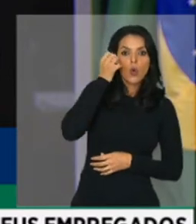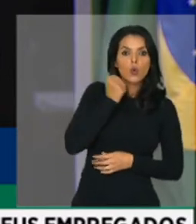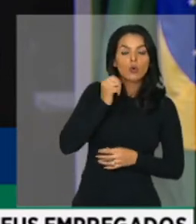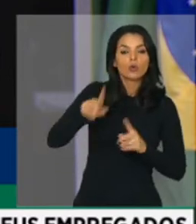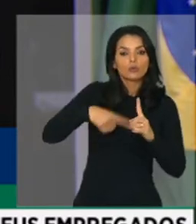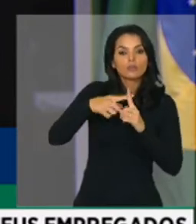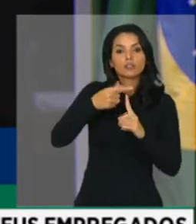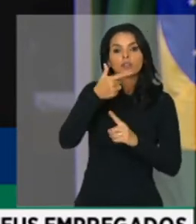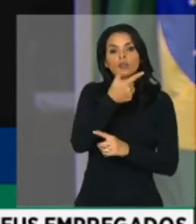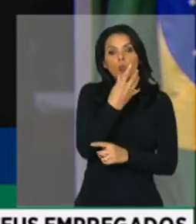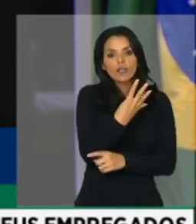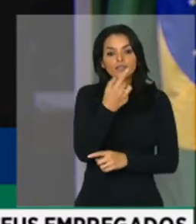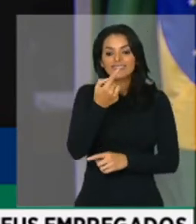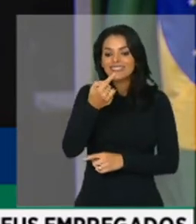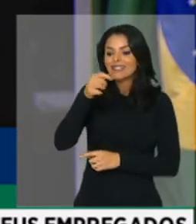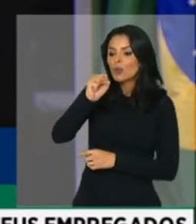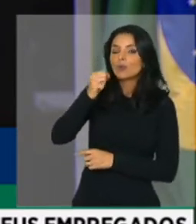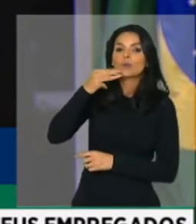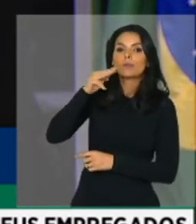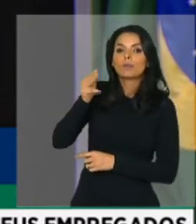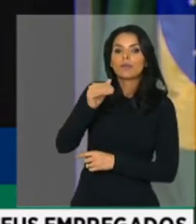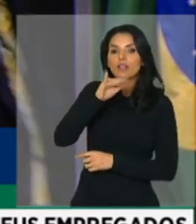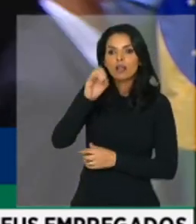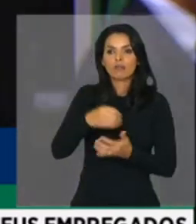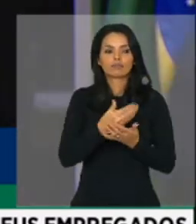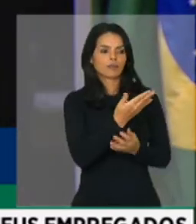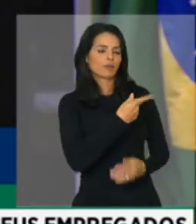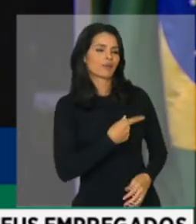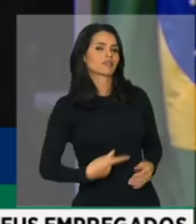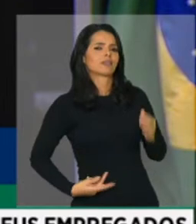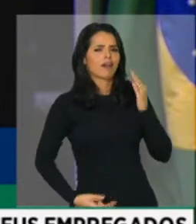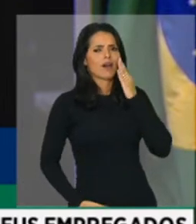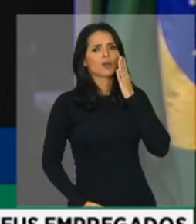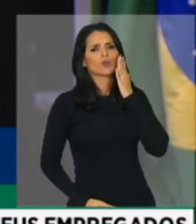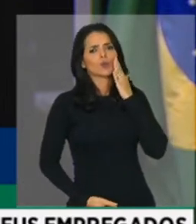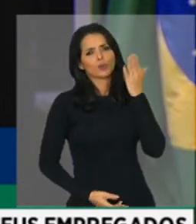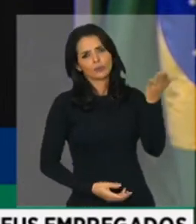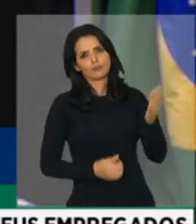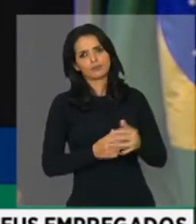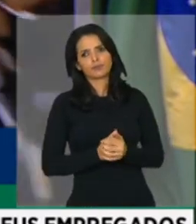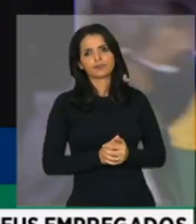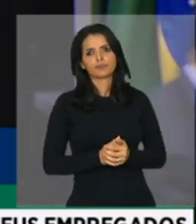ESSE LUCRO... SOMOU 478 BILHÕ ES. QUERIDO PRESIDENTE ARTHUR LIRA NO CASO DO TEMPO EU VOU ENCURTAR O MEU RECURSO. JÁ